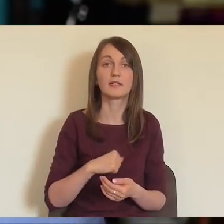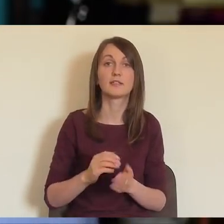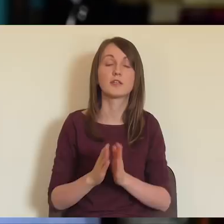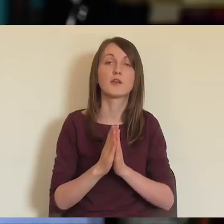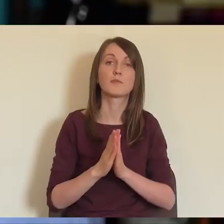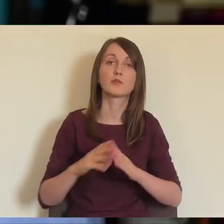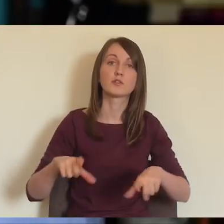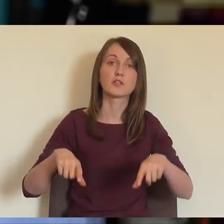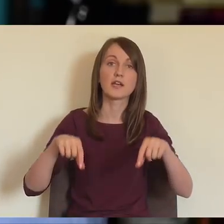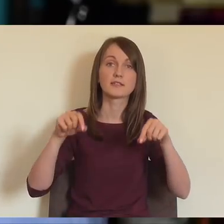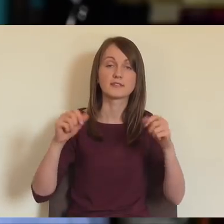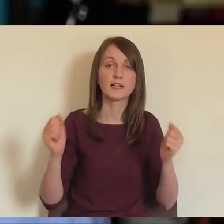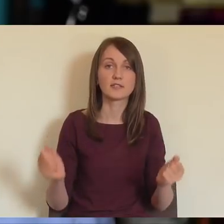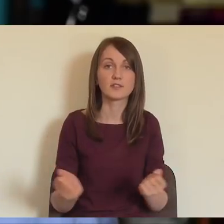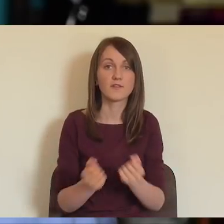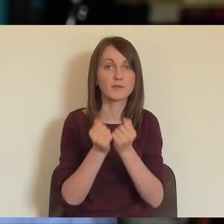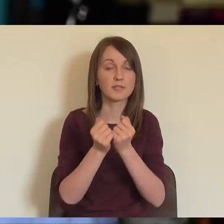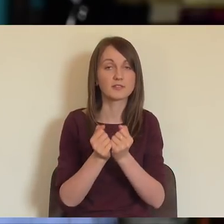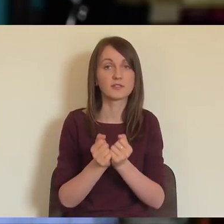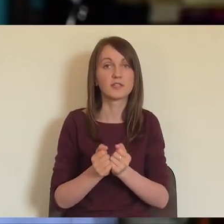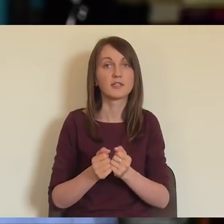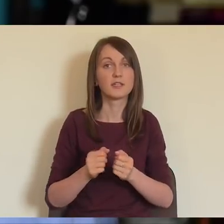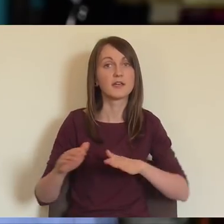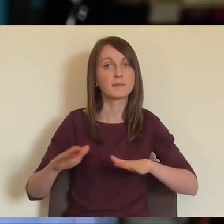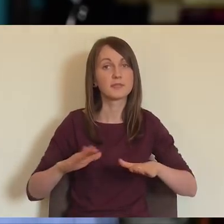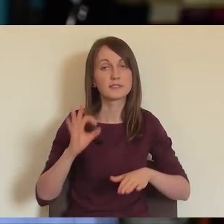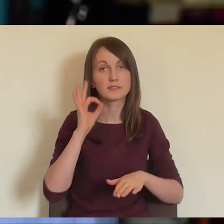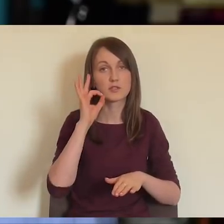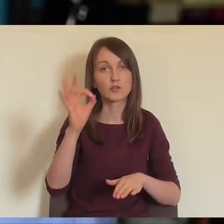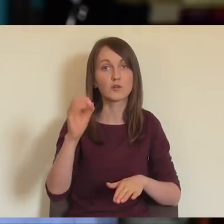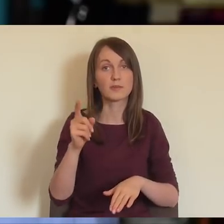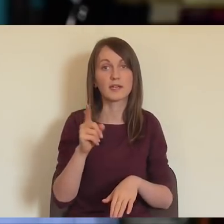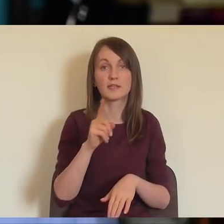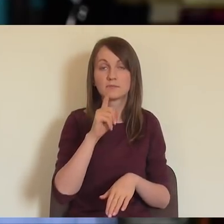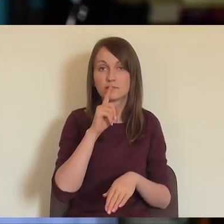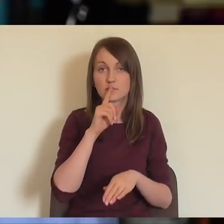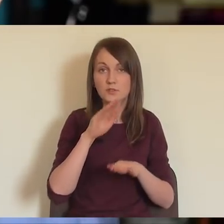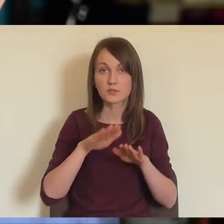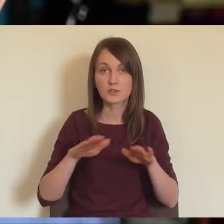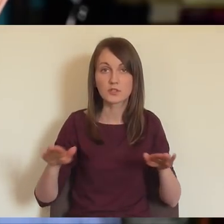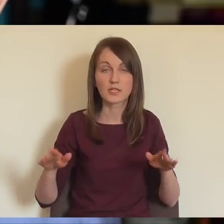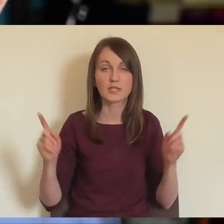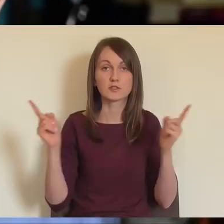a w tym czasie niech każdy z Was znajdzie takie miejsce, które nie będzie przeszkadzało, nie będzie konkurowało z Jezusem.